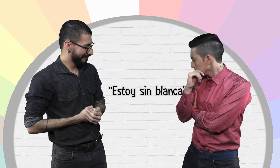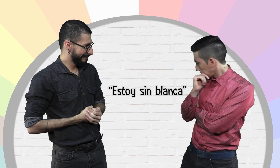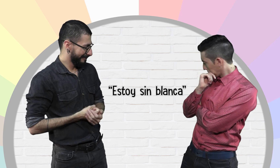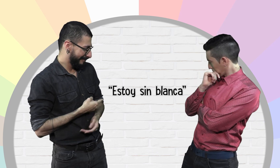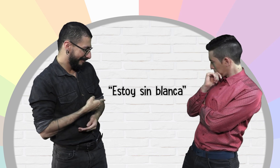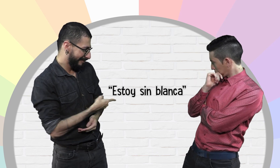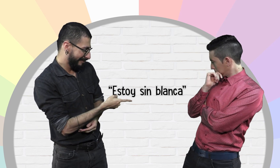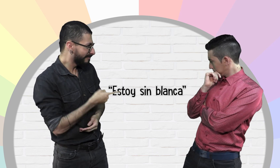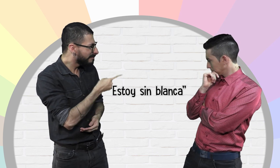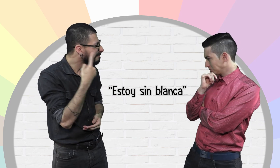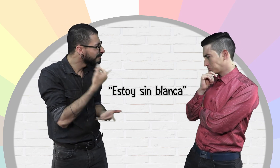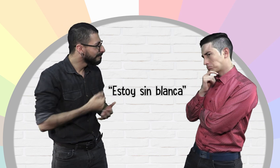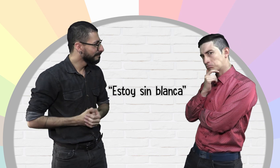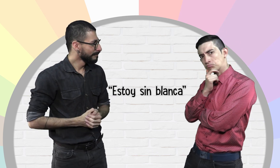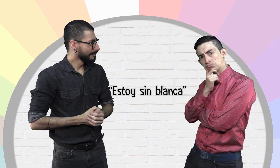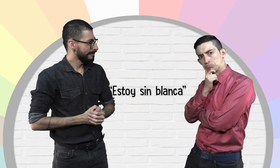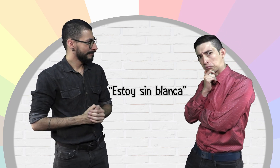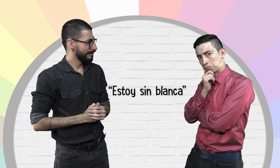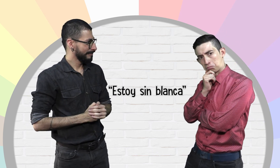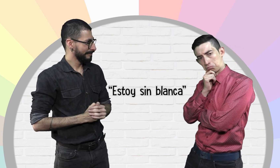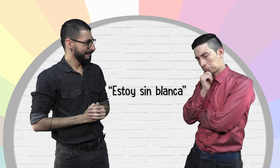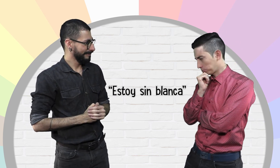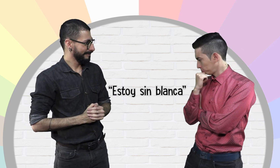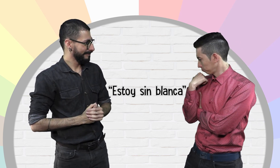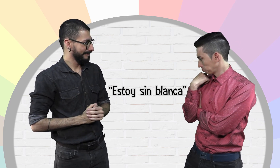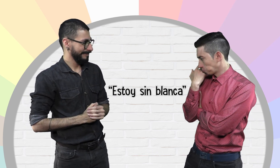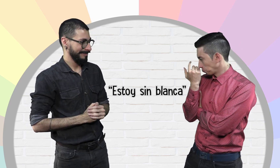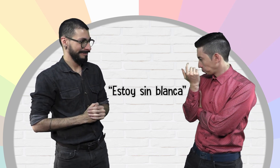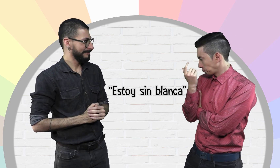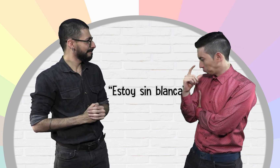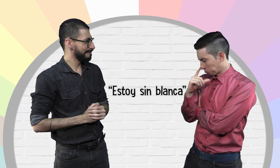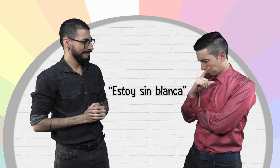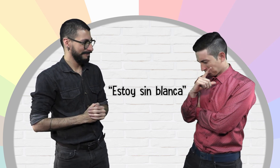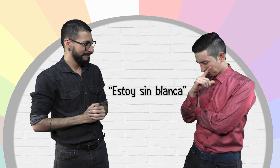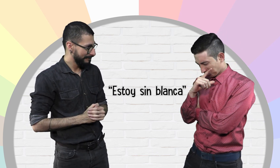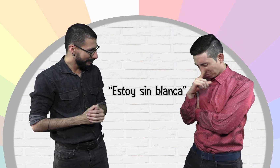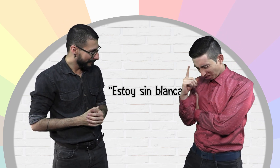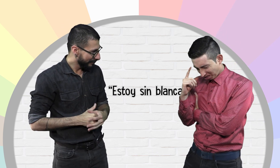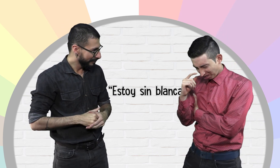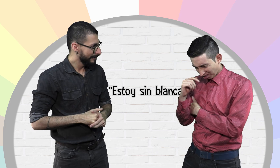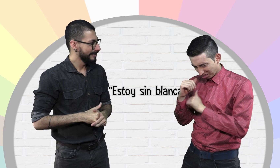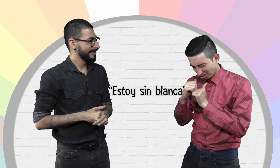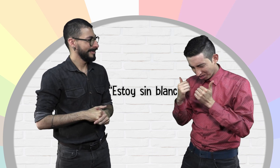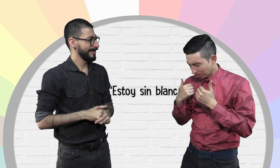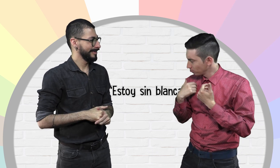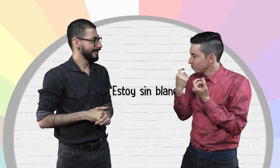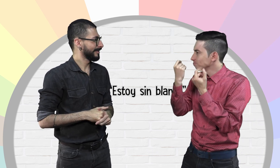¿Qué entiendes de esa frase? Sin… blanca… mmm no lo comprendo.